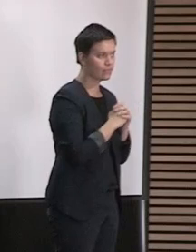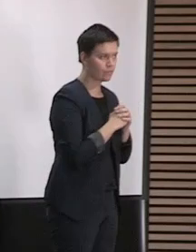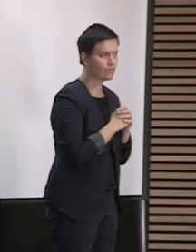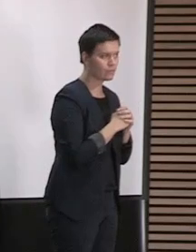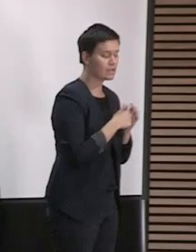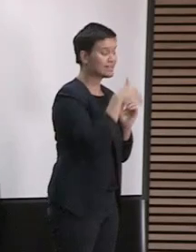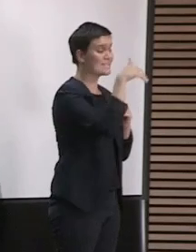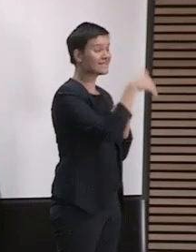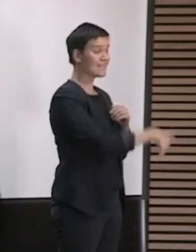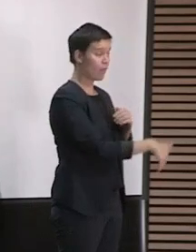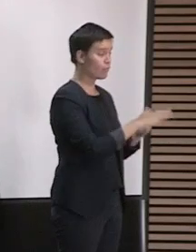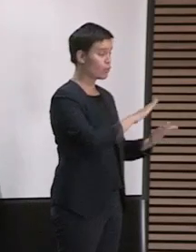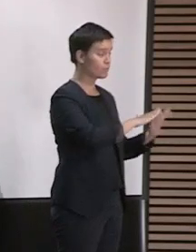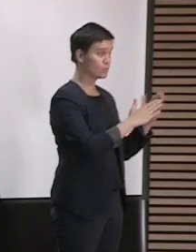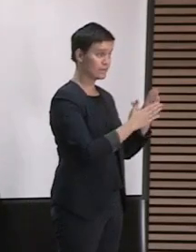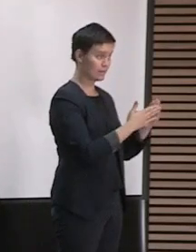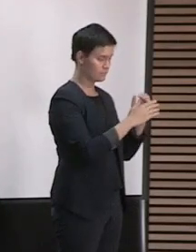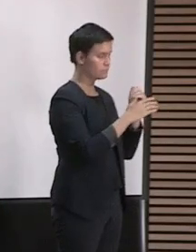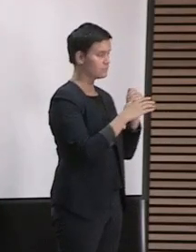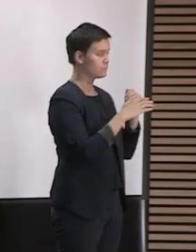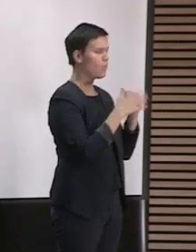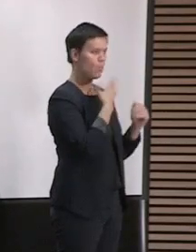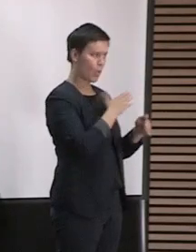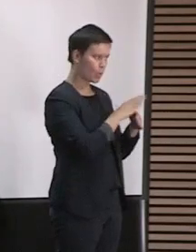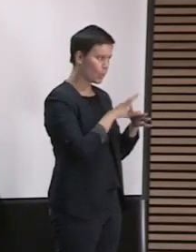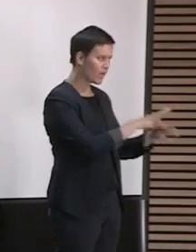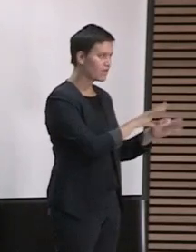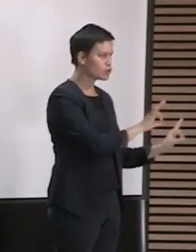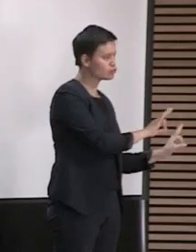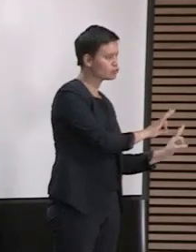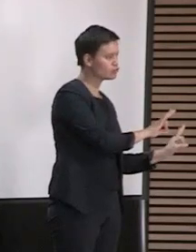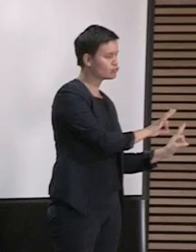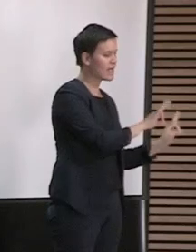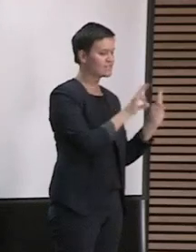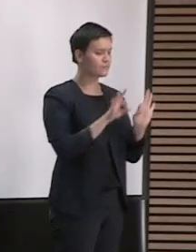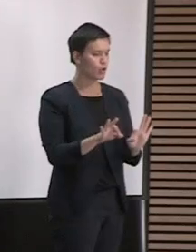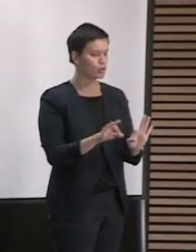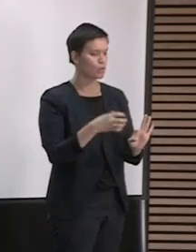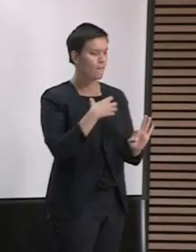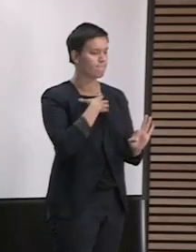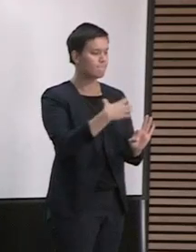raatau Meridian me Rio Tinto. Kei te haangai au ki nga whakaaro arumoni. Konei engari e hiahia ana matou ki te mahi